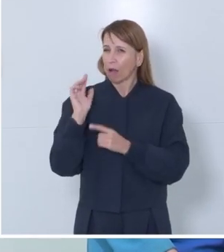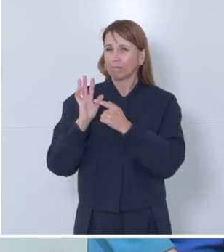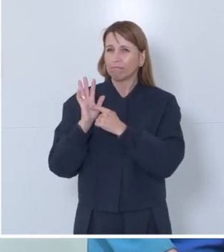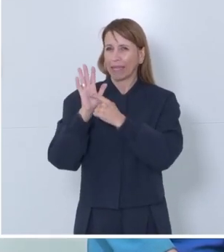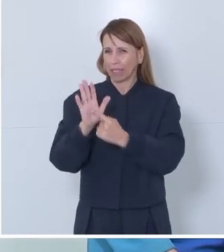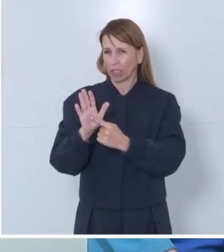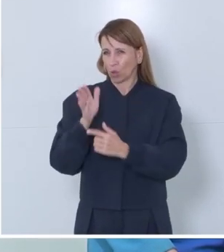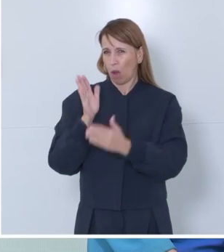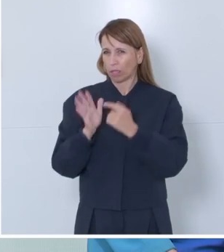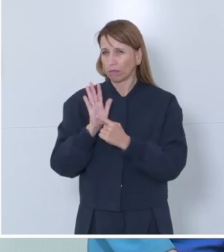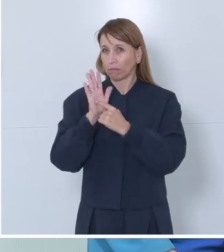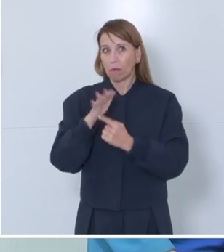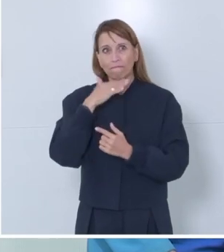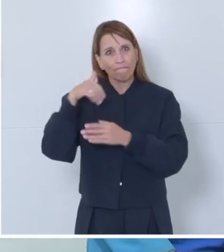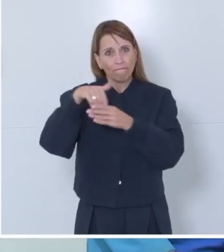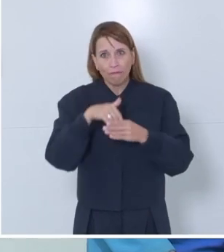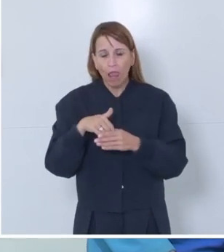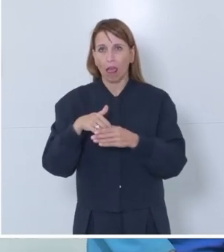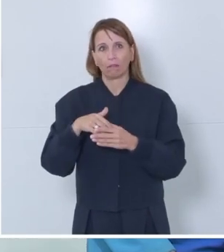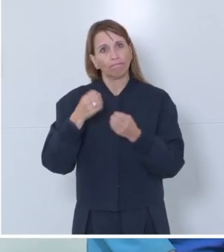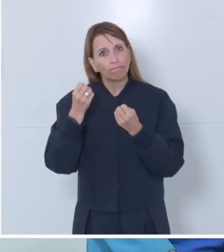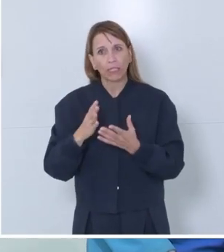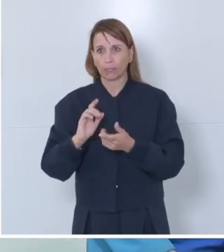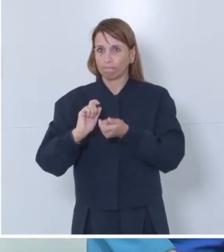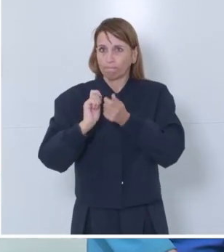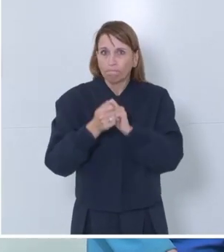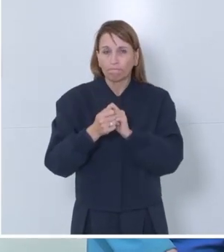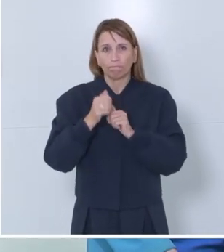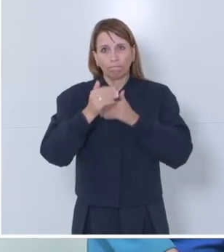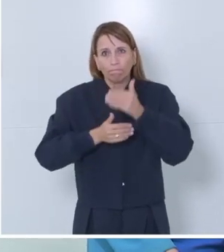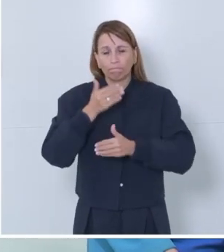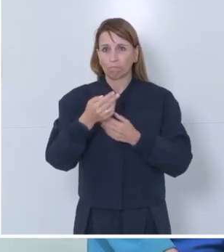passiert im Bereich Zivildienst, einiges weitergegangen. Beispielsweise hat ja das